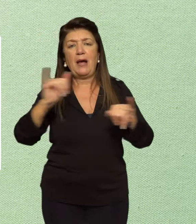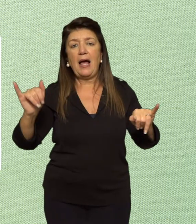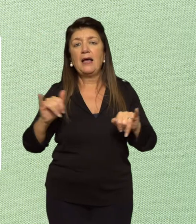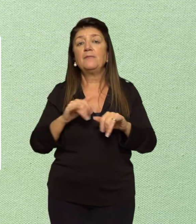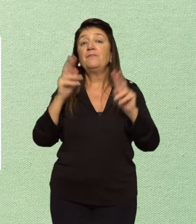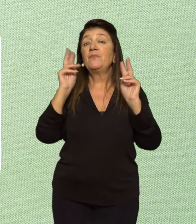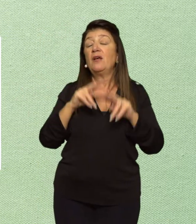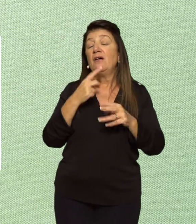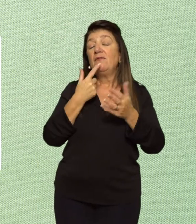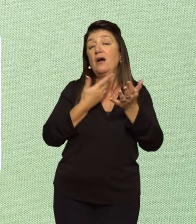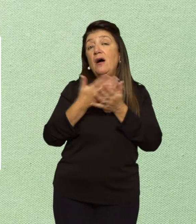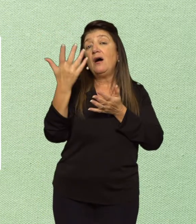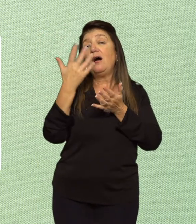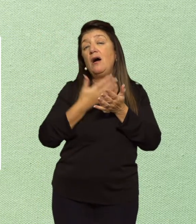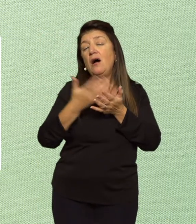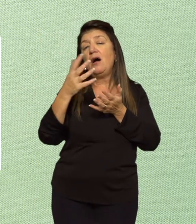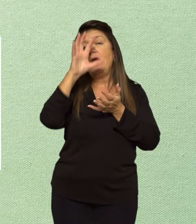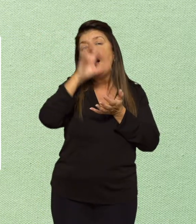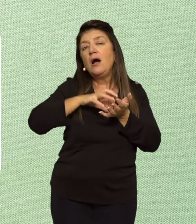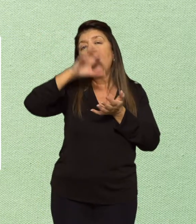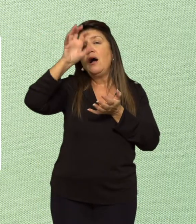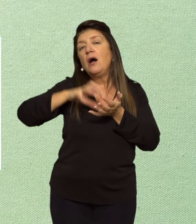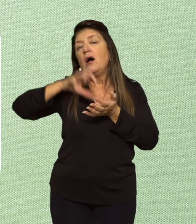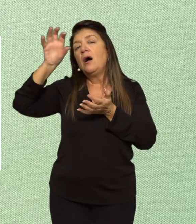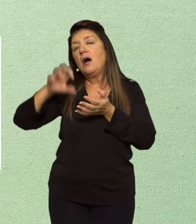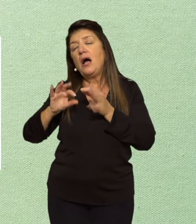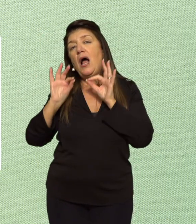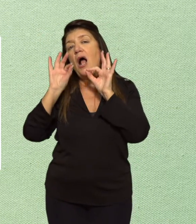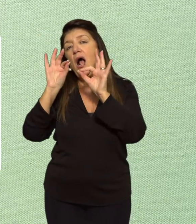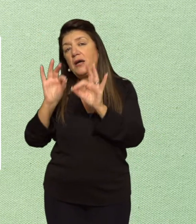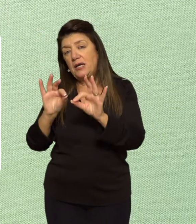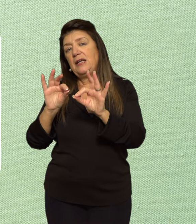che per fortuna è vera fino a un certo punto, nel senso che il sistema giustizia già aveva